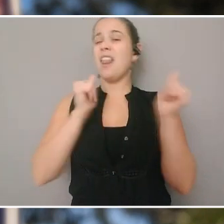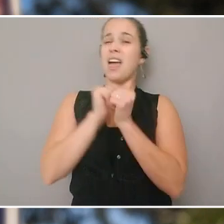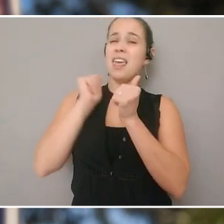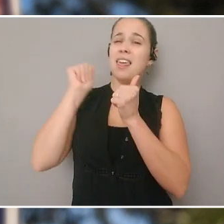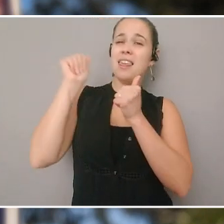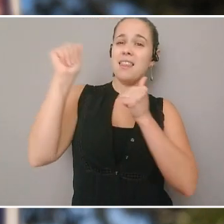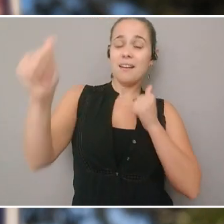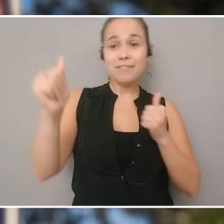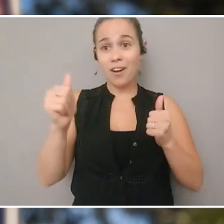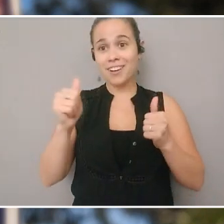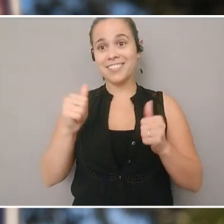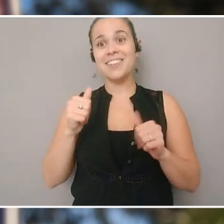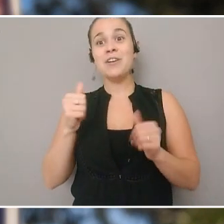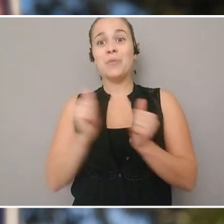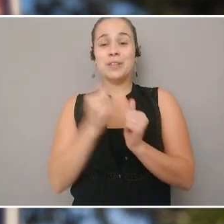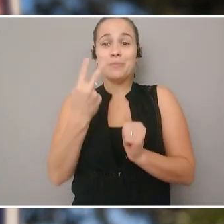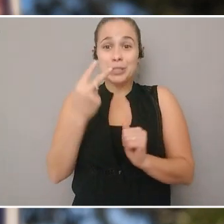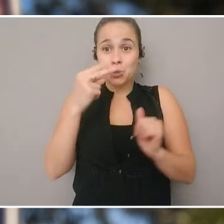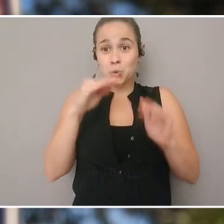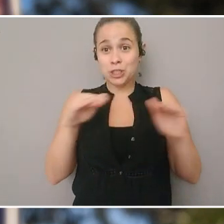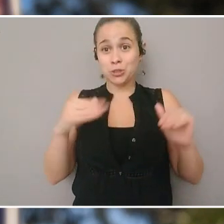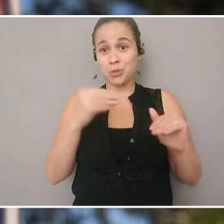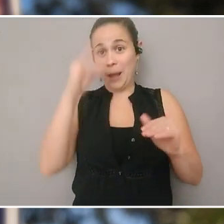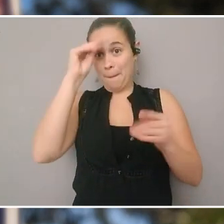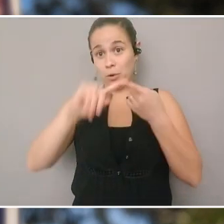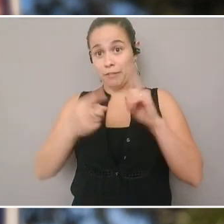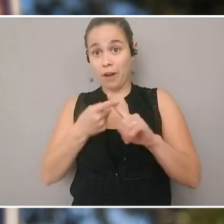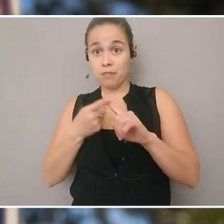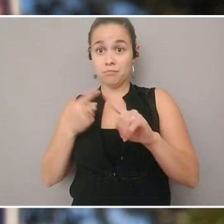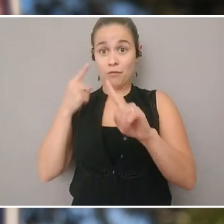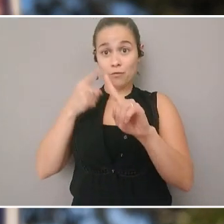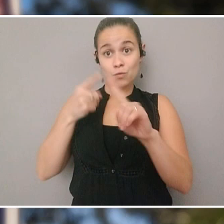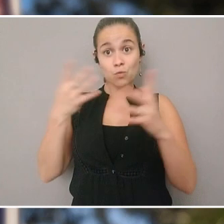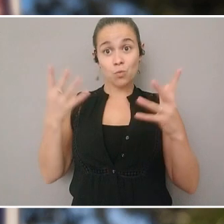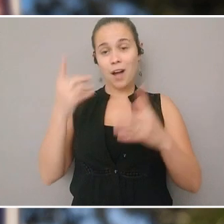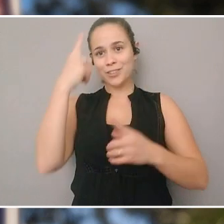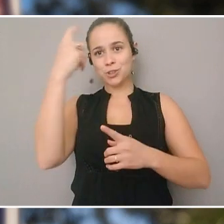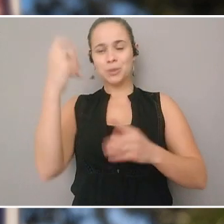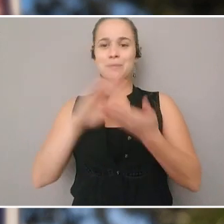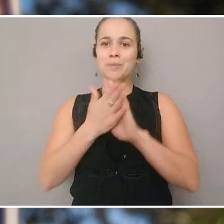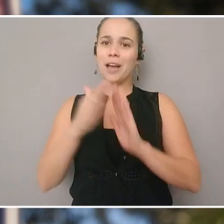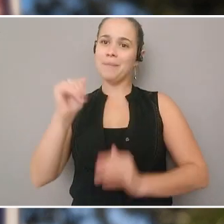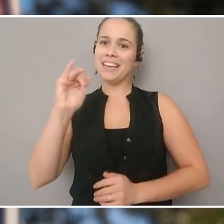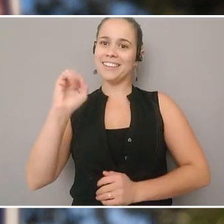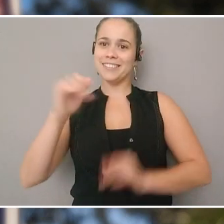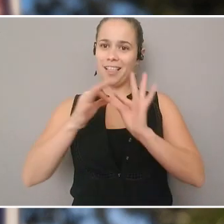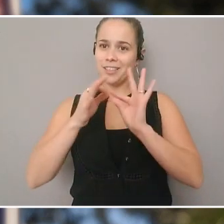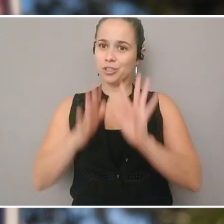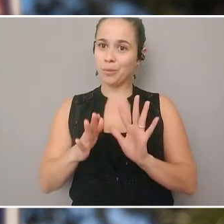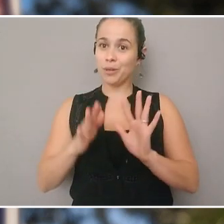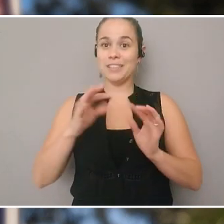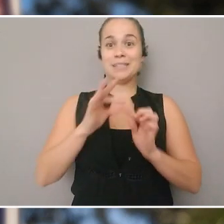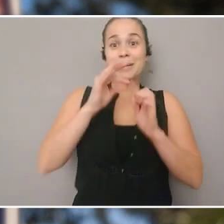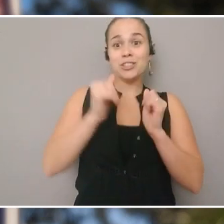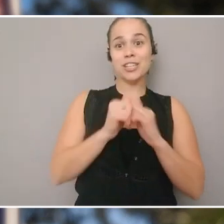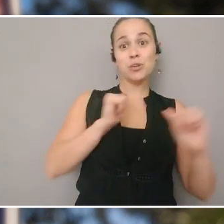mis dos hijos y mi novio, para perseguir mi sueño como Intérprete de lenguaje de señas